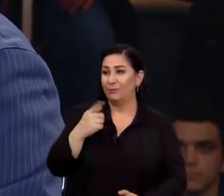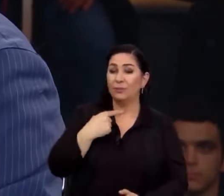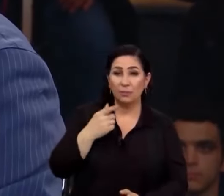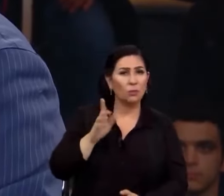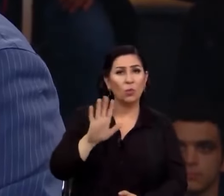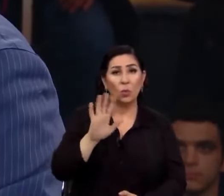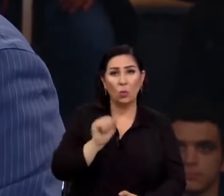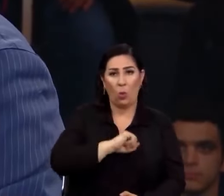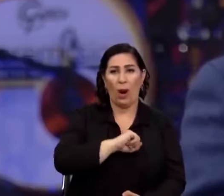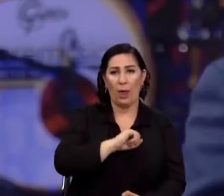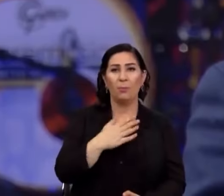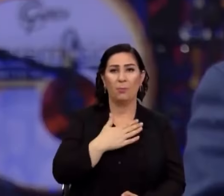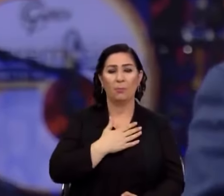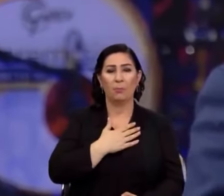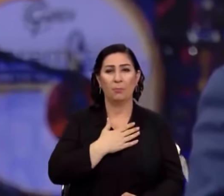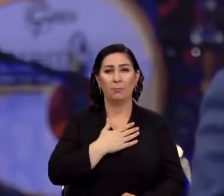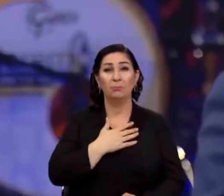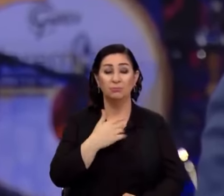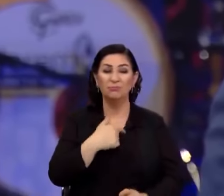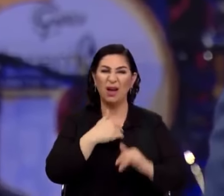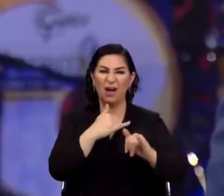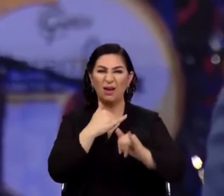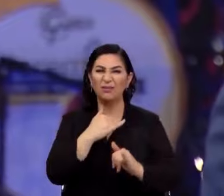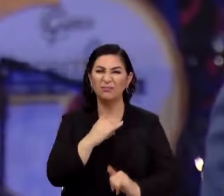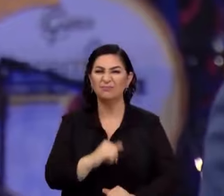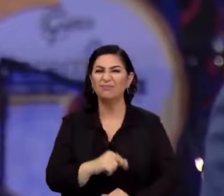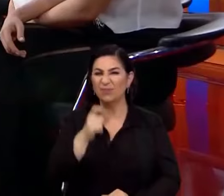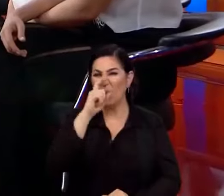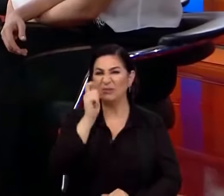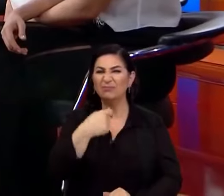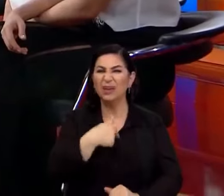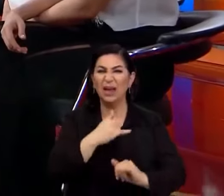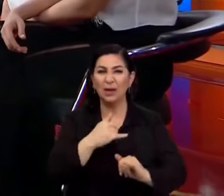Etkiler Beni de kötü anlamda etkiliyor y zaten bir insanın şurası da şişkinlik